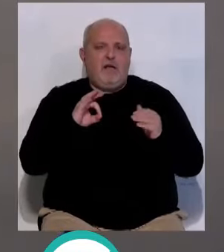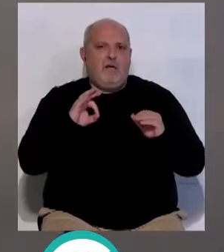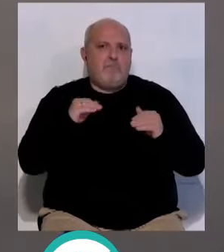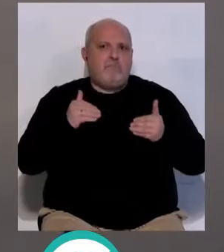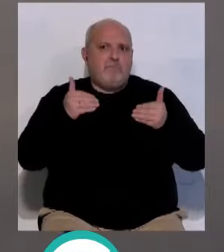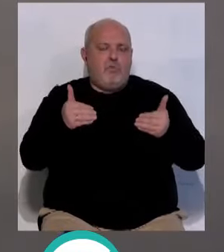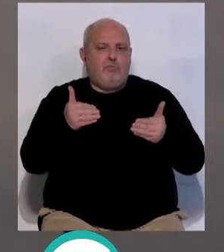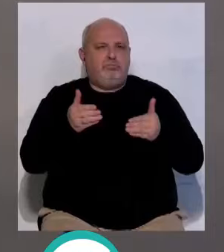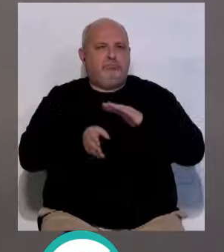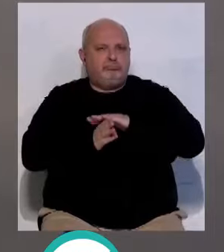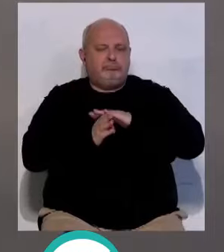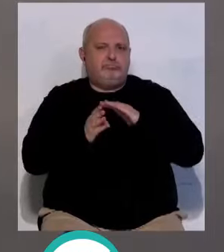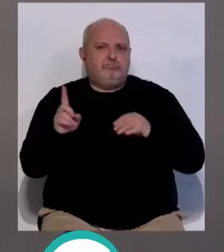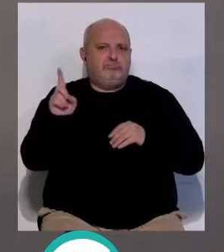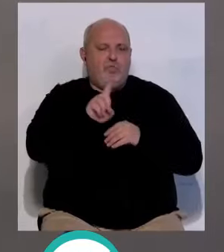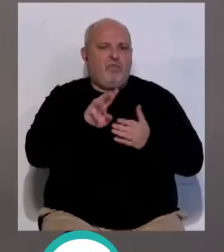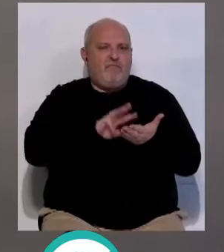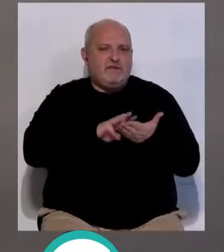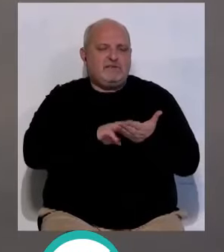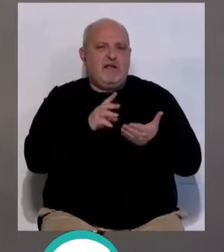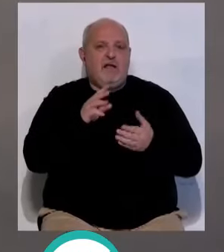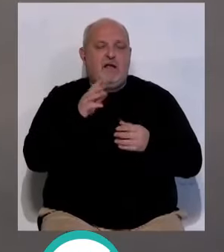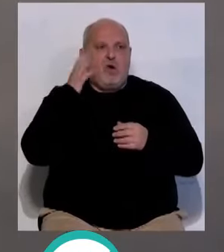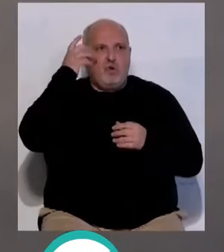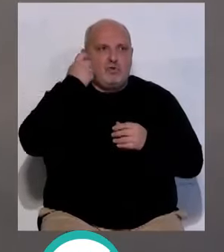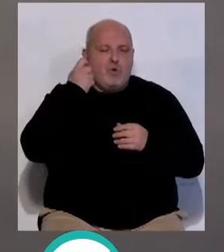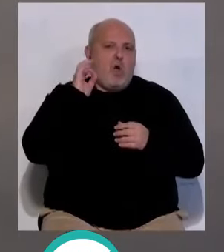y después tener que sacar un jugador defensivo Quizá el Dios es una pero llegó el tema del bar